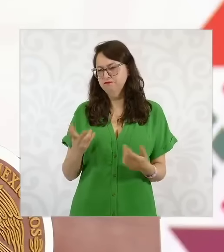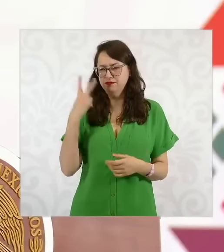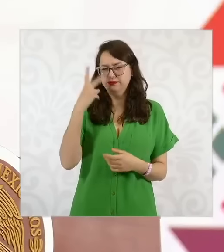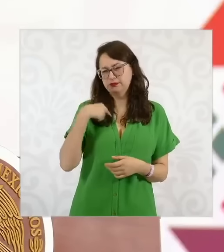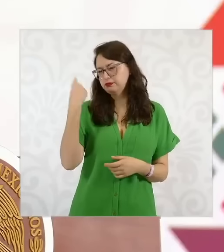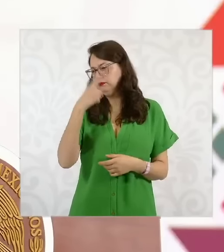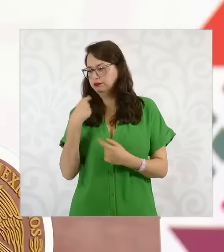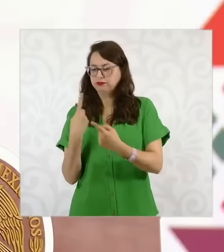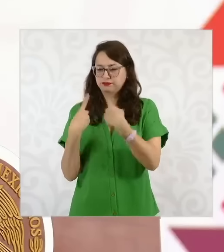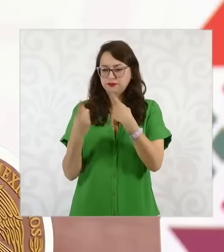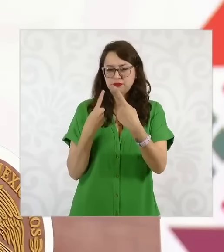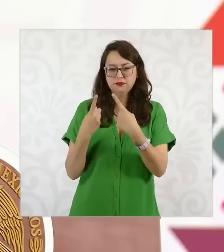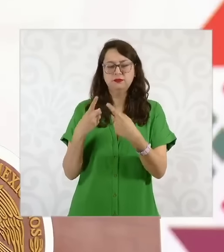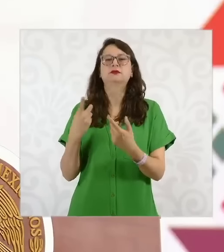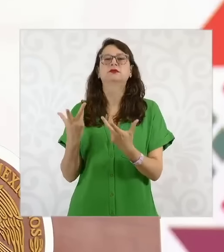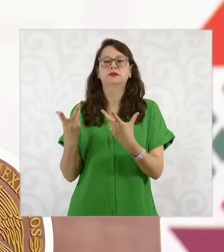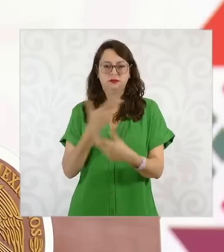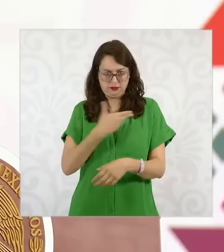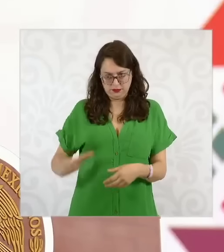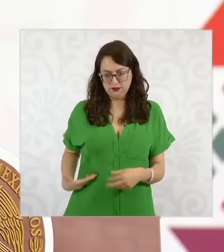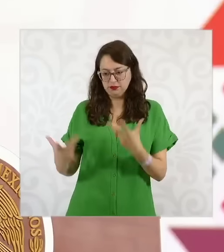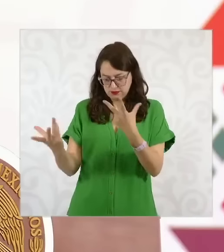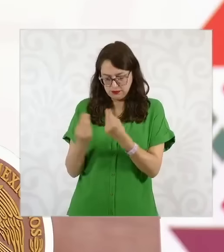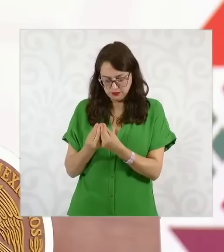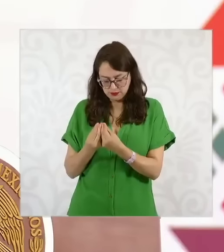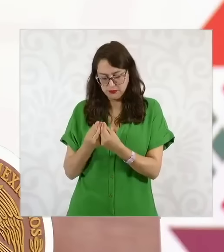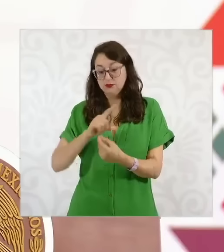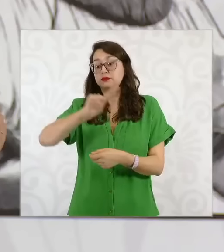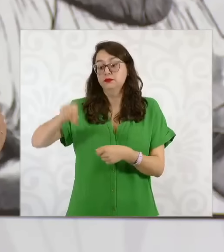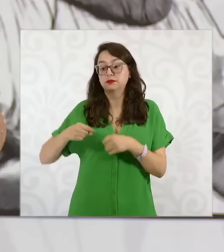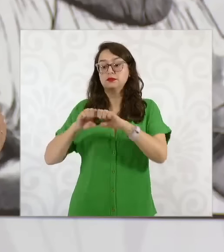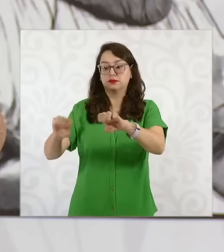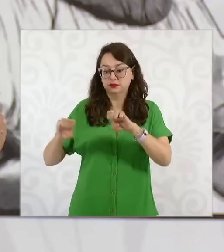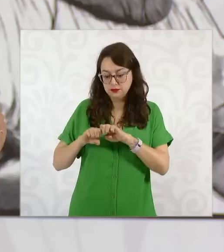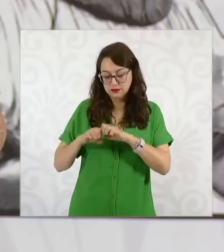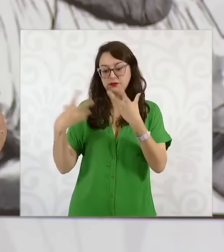en donde primero me reúno con él, luego con su comitiva y luego con algunos empresarios suizos